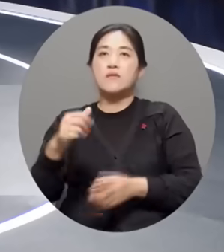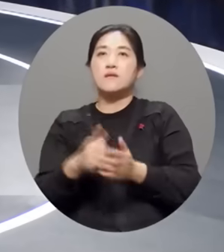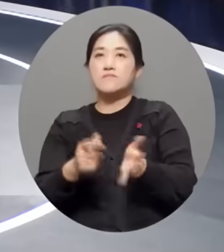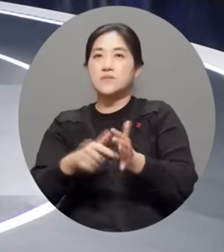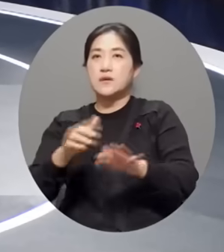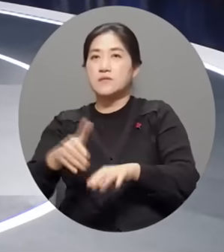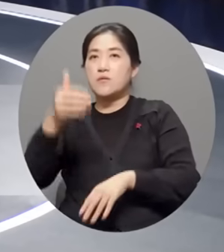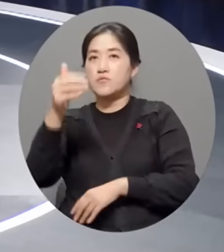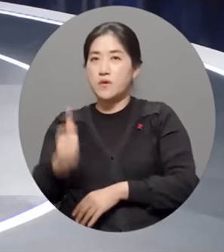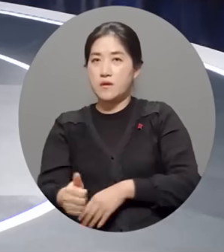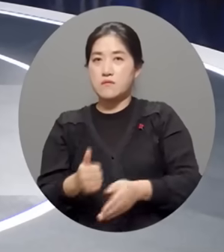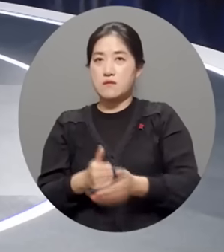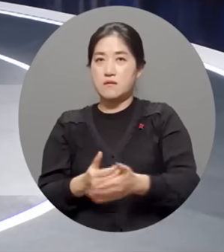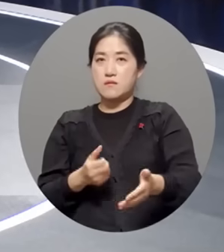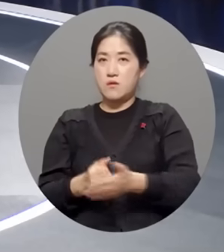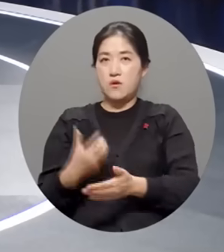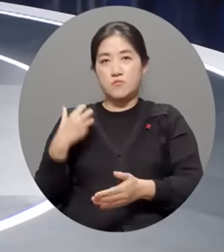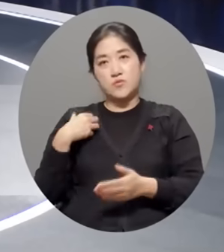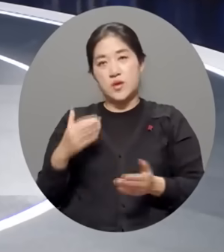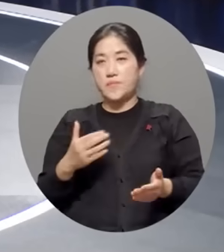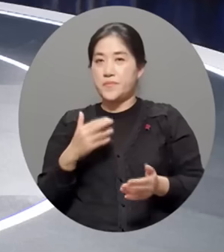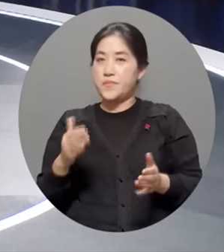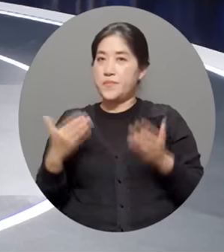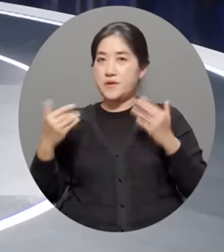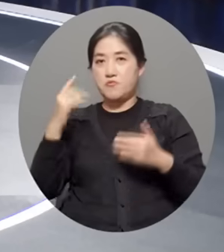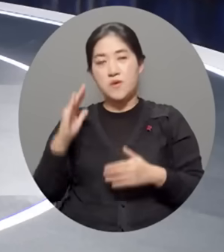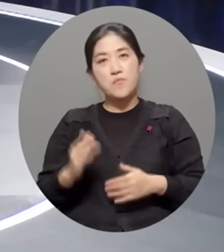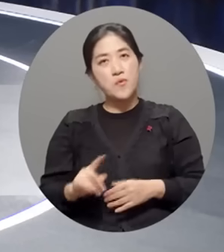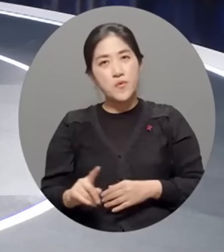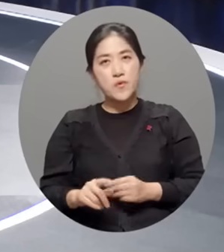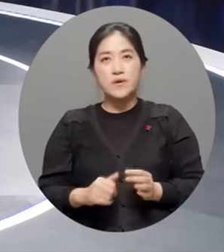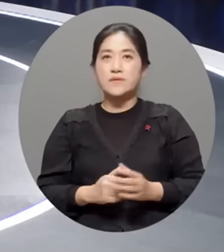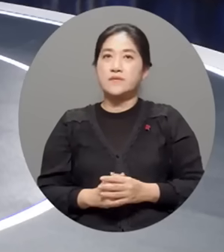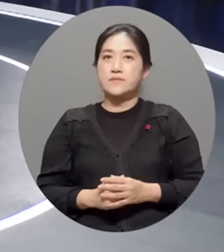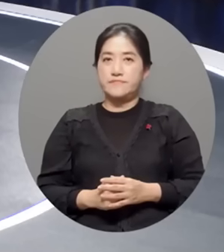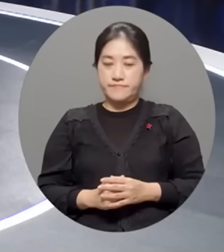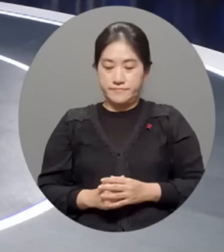행사하는 거로 입장이 정리된 거 아닙니까? 한동훈 비대위원장으로서는 결정에 부담을 덜어야 한다고 봅니까?